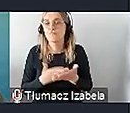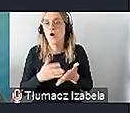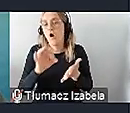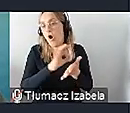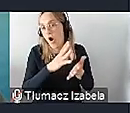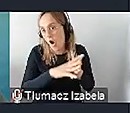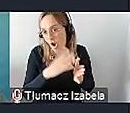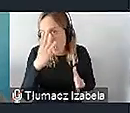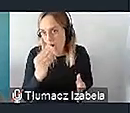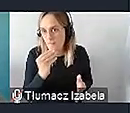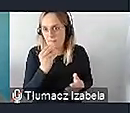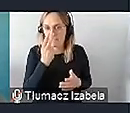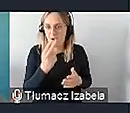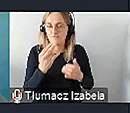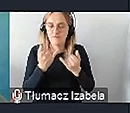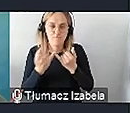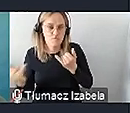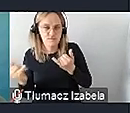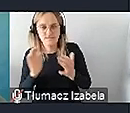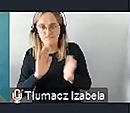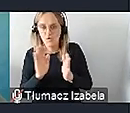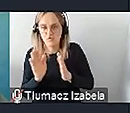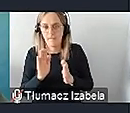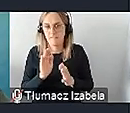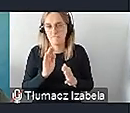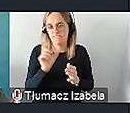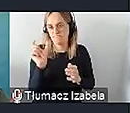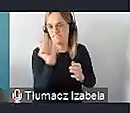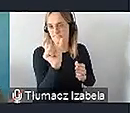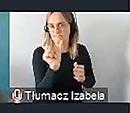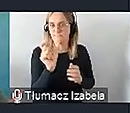żeby patrzeć z różnej perspektywy na coś, z więcej niż jednej perspektywy.